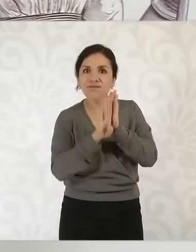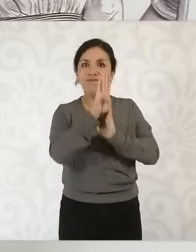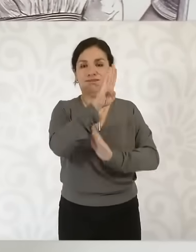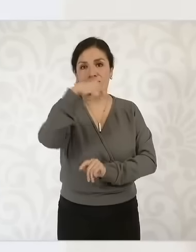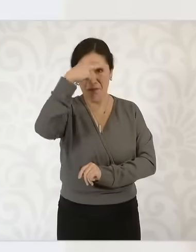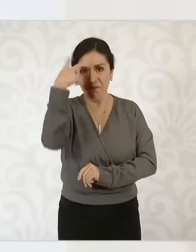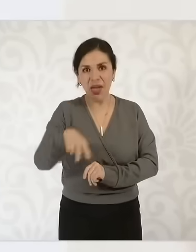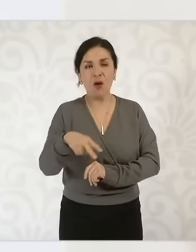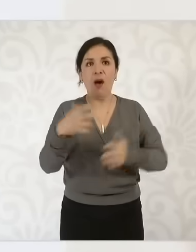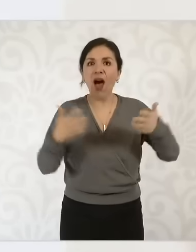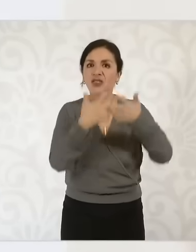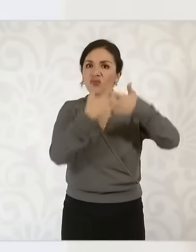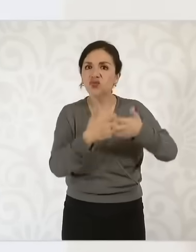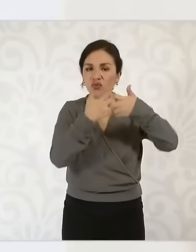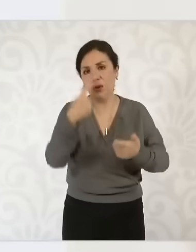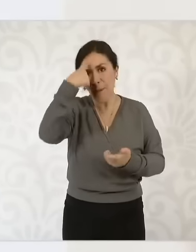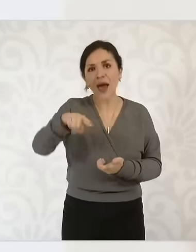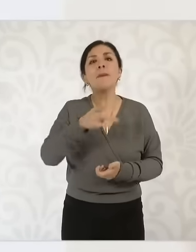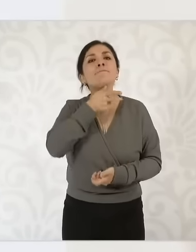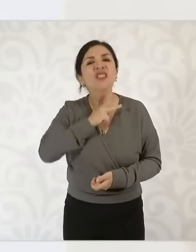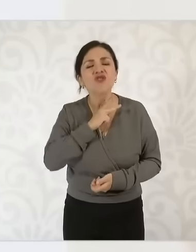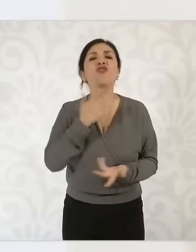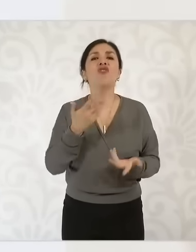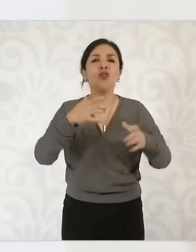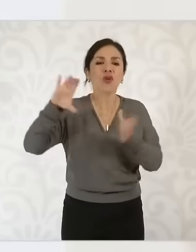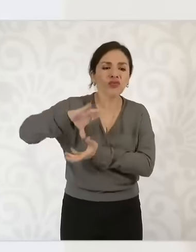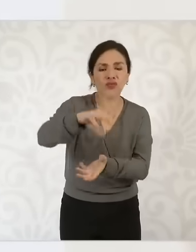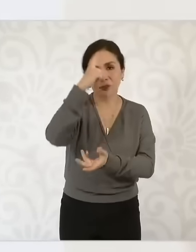incremento de la producción de fertilizantes para apoyar la soberanía alimentaria,